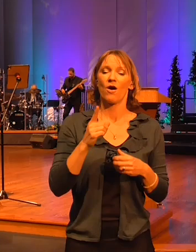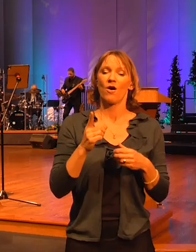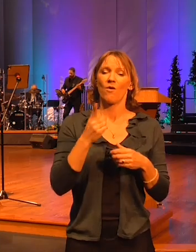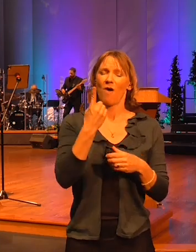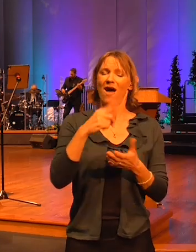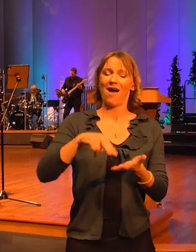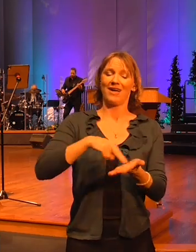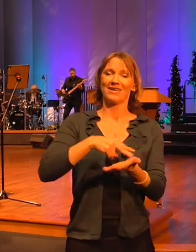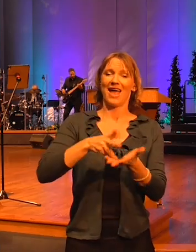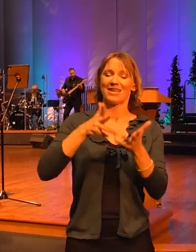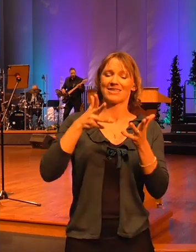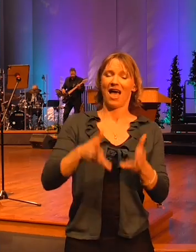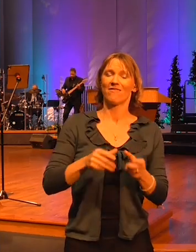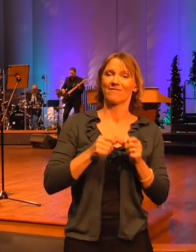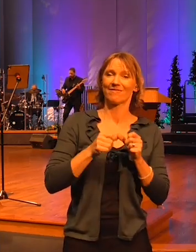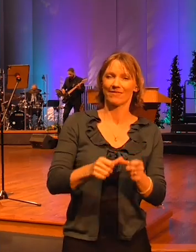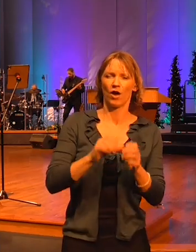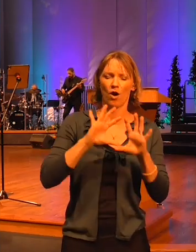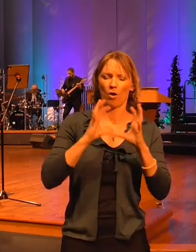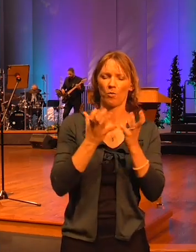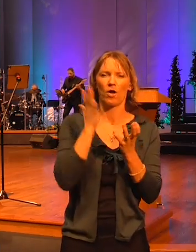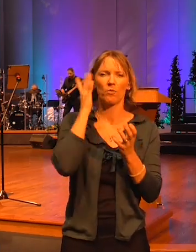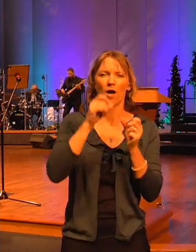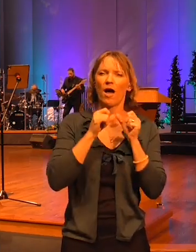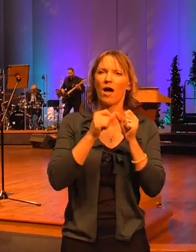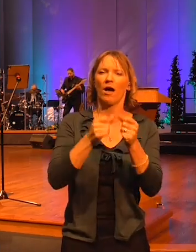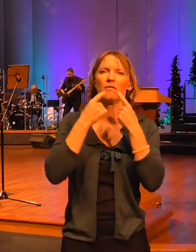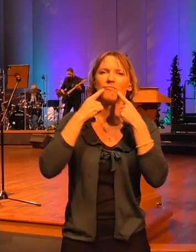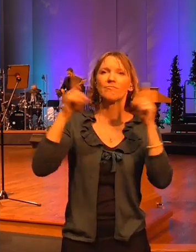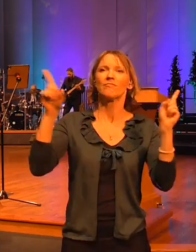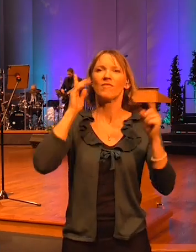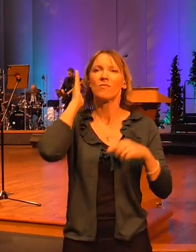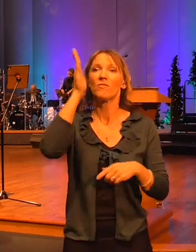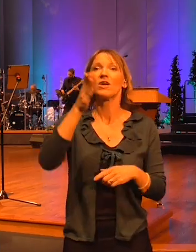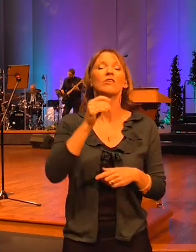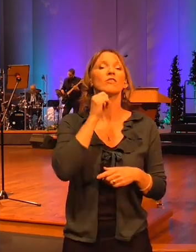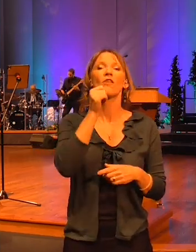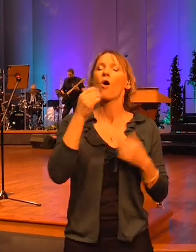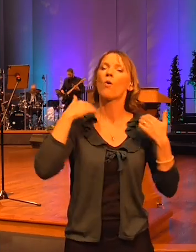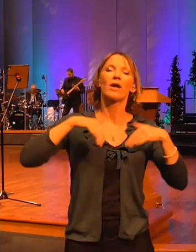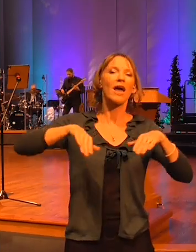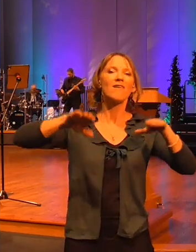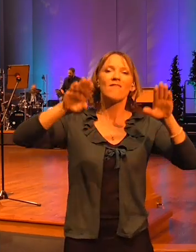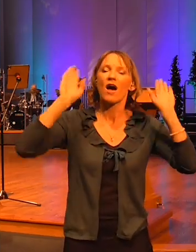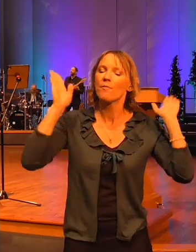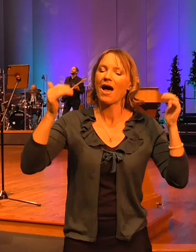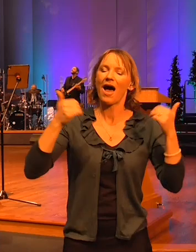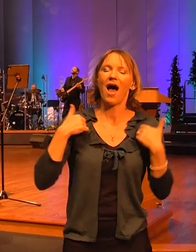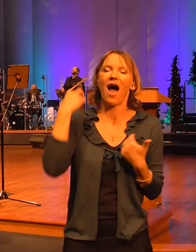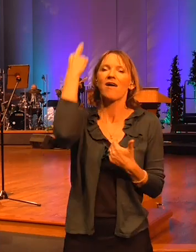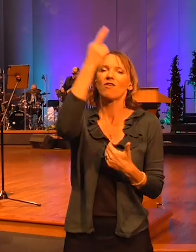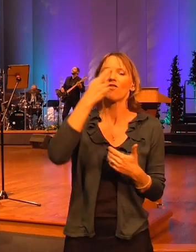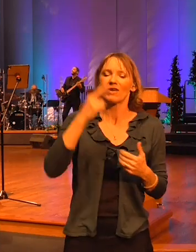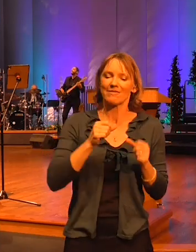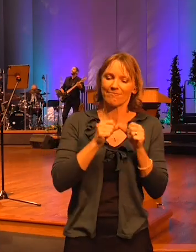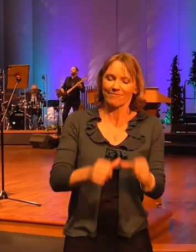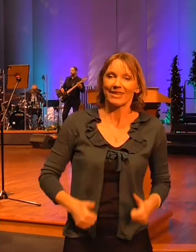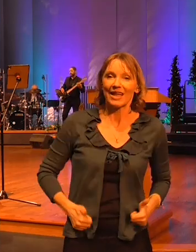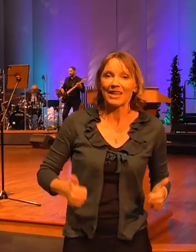mundo va a salir adelante no te rindas allí tienes una razón para vivir no puedo olvidar que